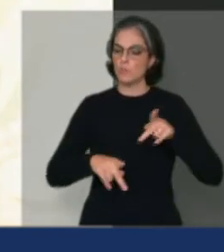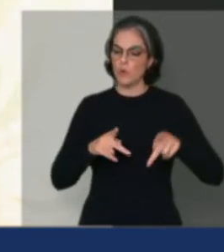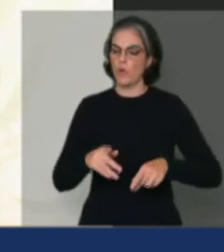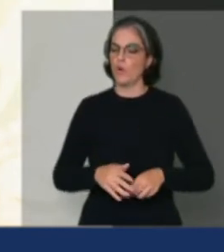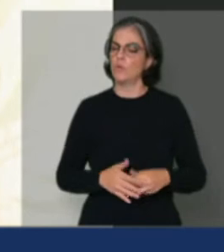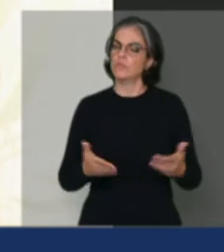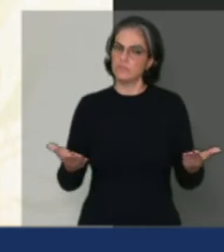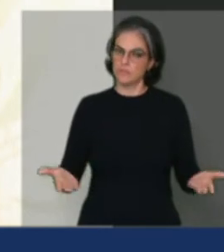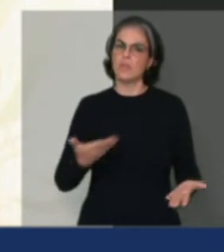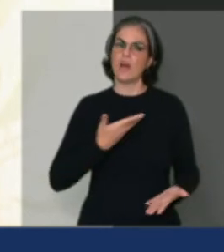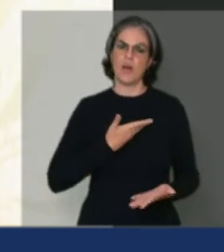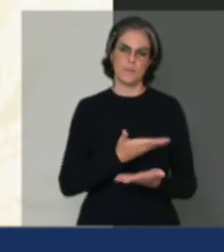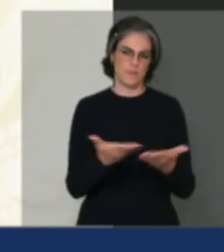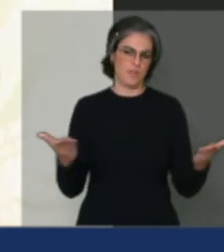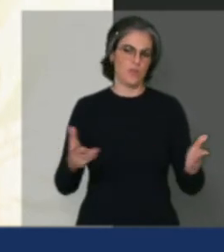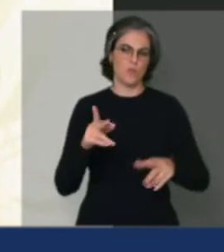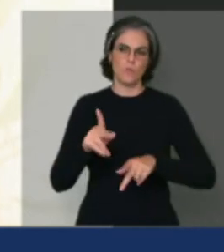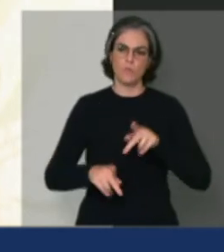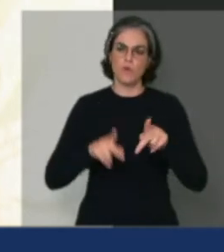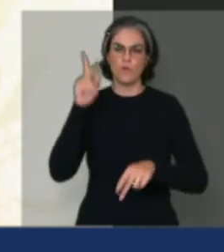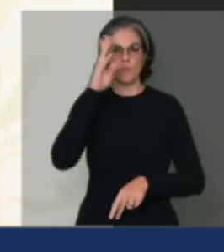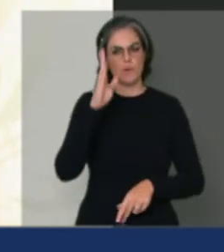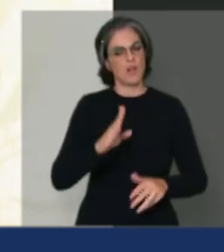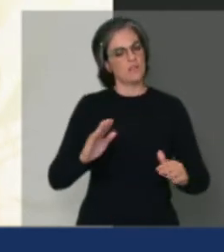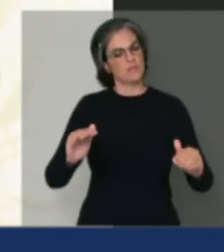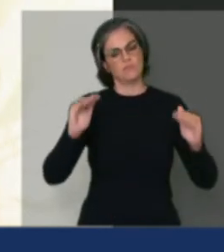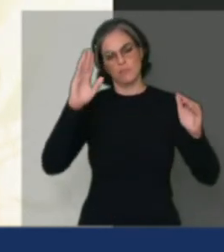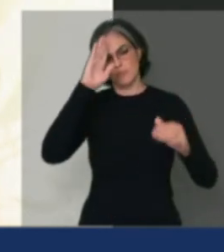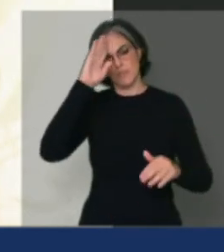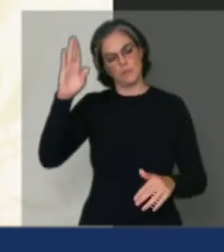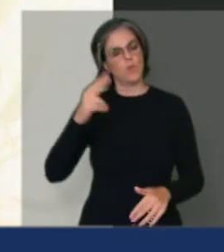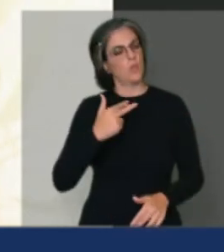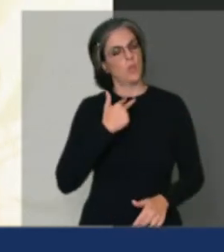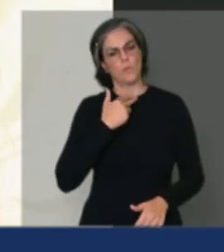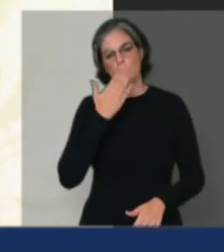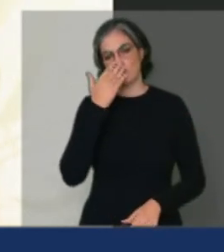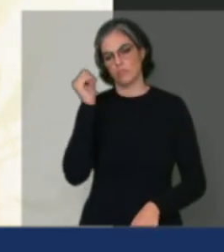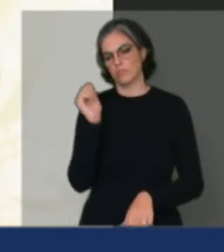POVO BRASILEIRO É QUE É SOBERANO, A GENTE NÃO PODE DEPRESSA ER A VONTADE DO POVO, E FICO MUITO TRISTE, NA